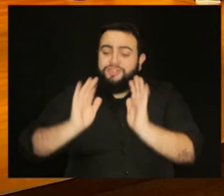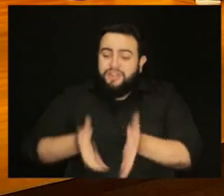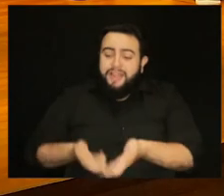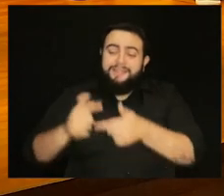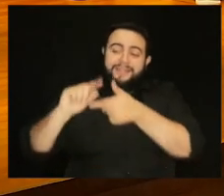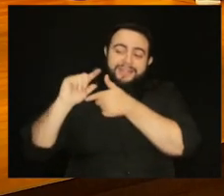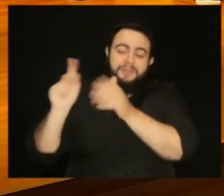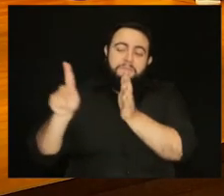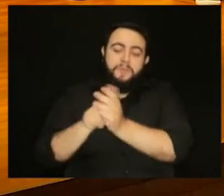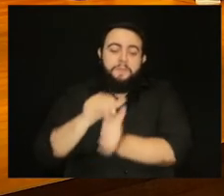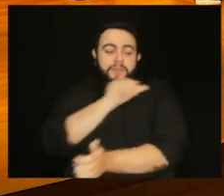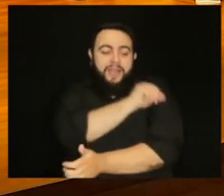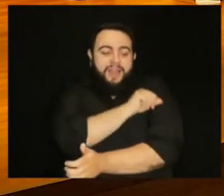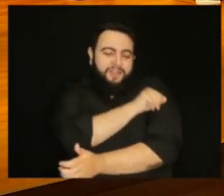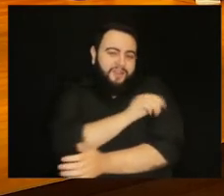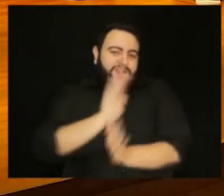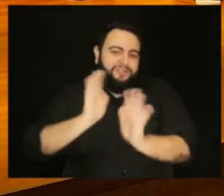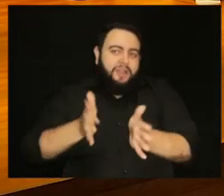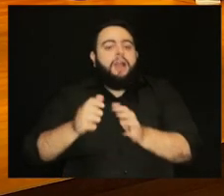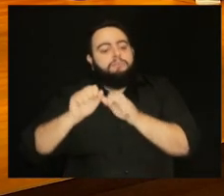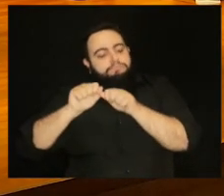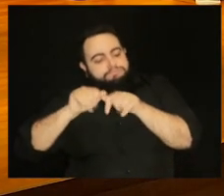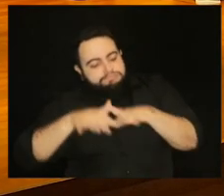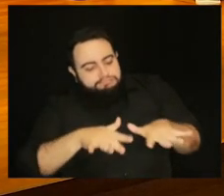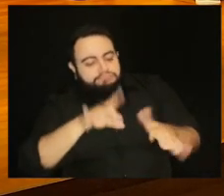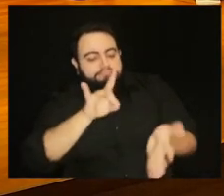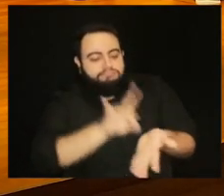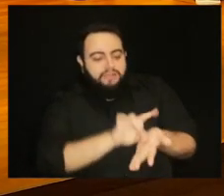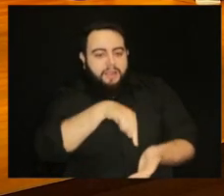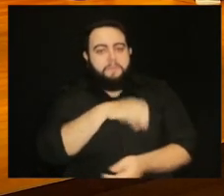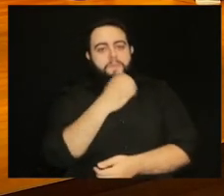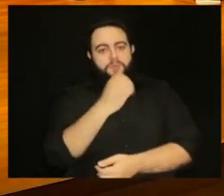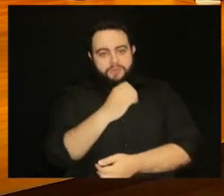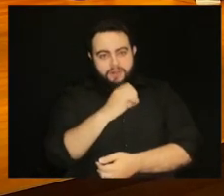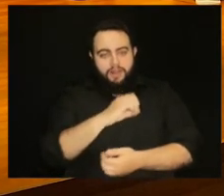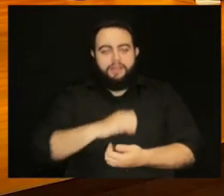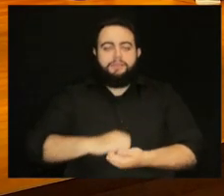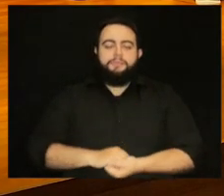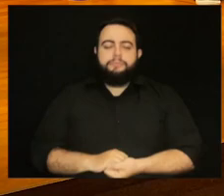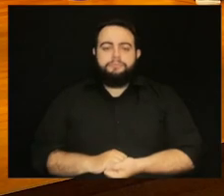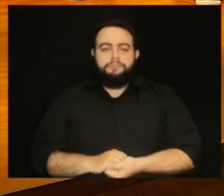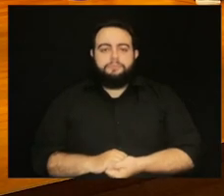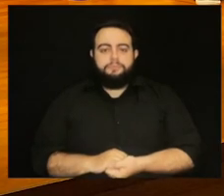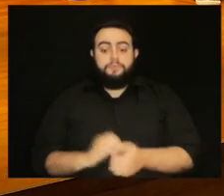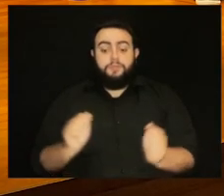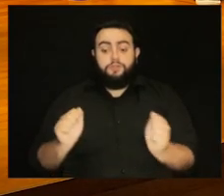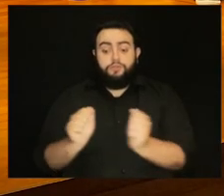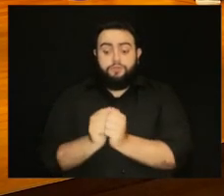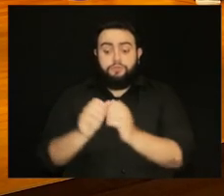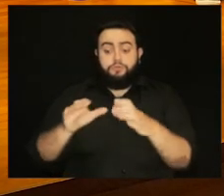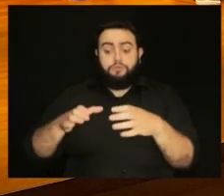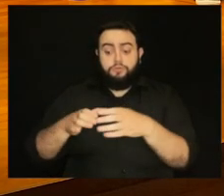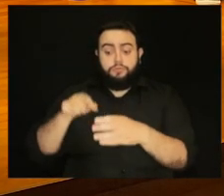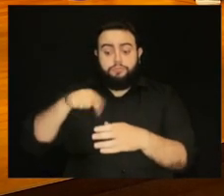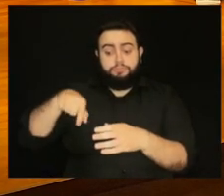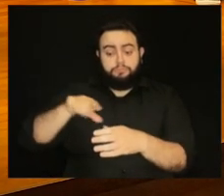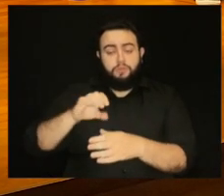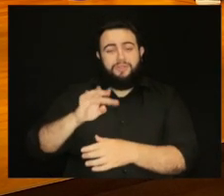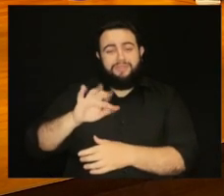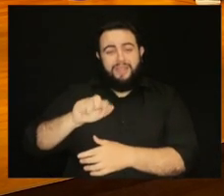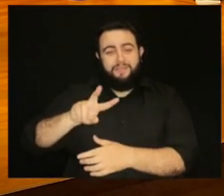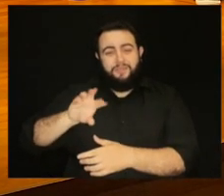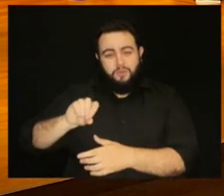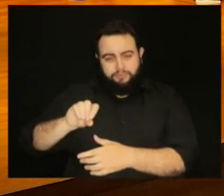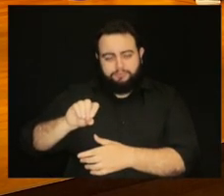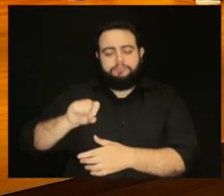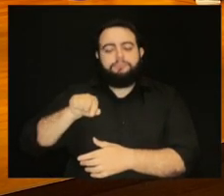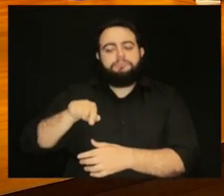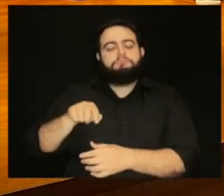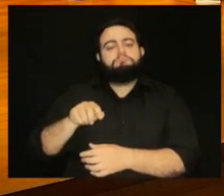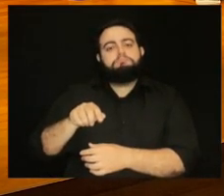brasileira. Junto com essa turma do Otávio Dutra que nesse momento já tinha os seus 30